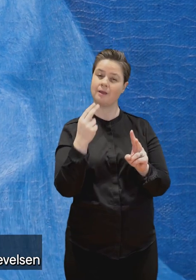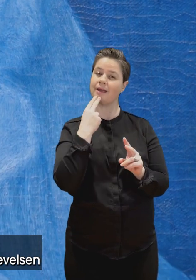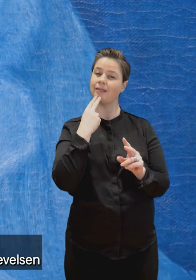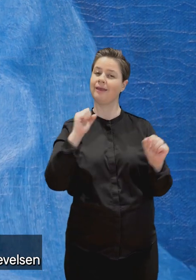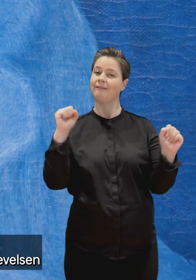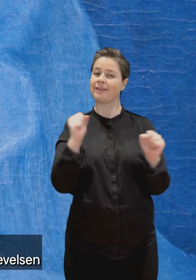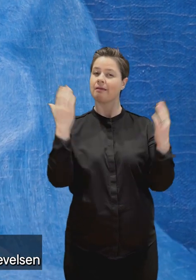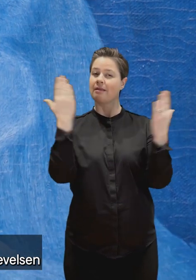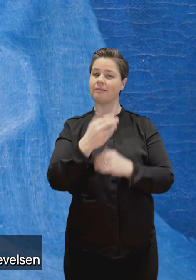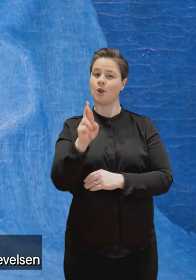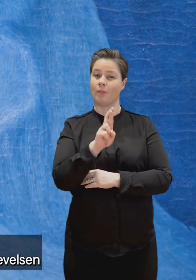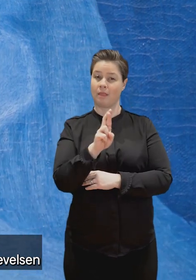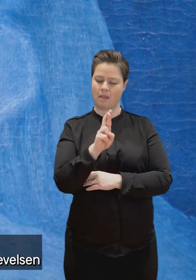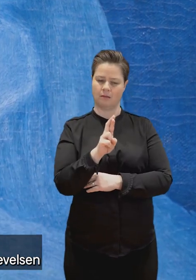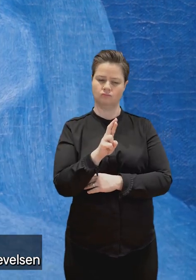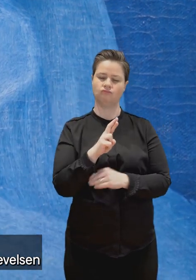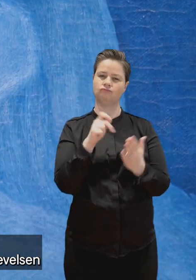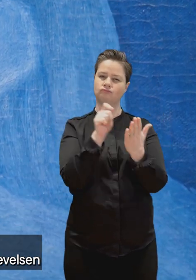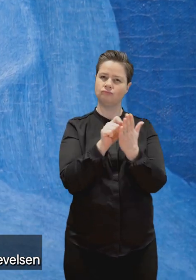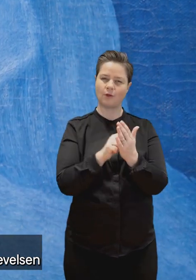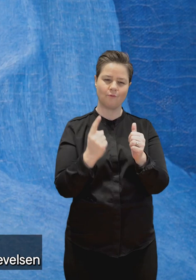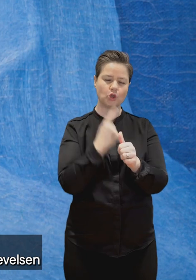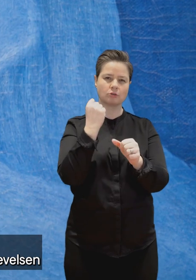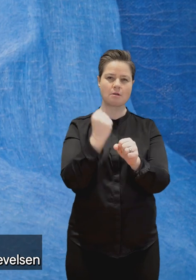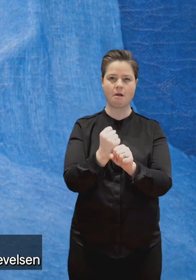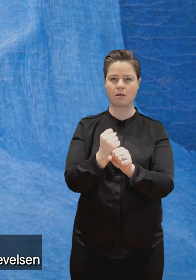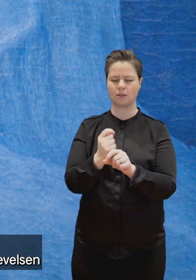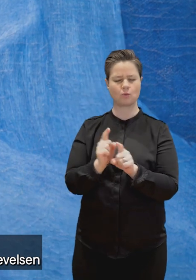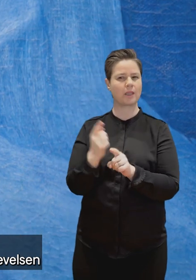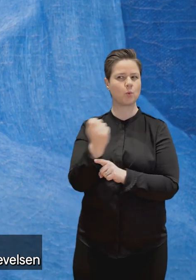for første gang, må det ha vært noe i den opplevelsen